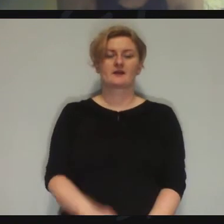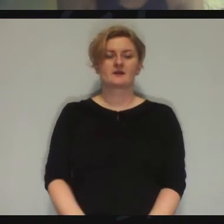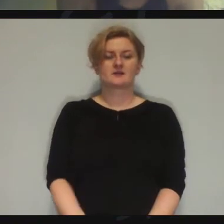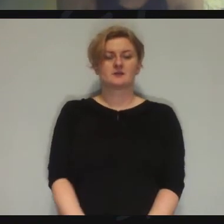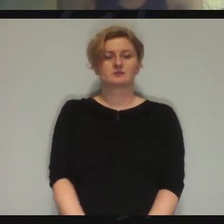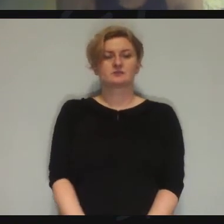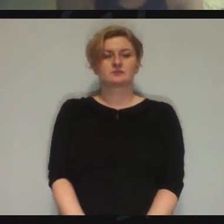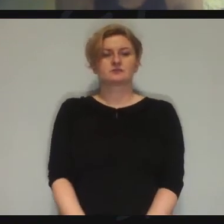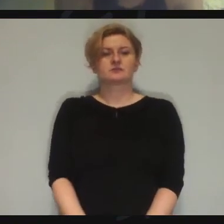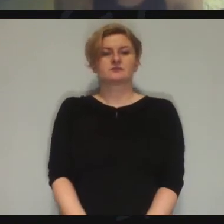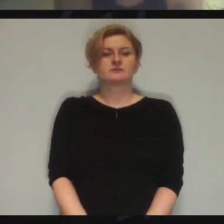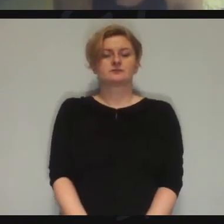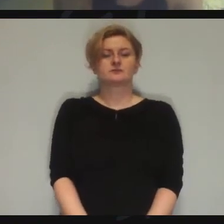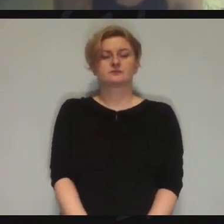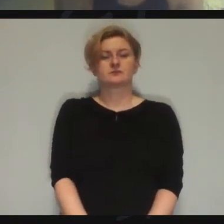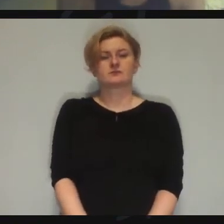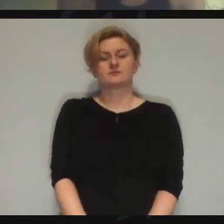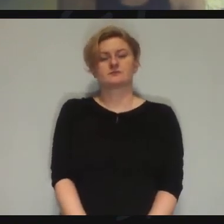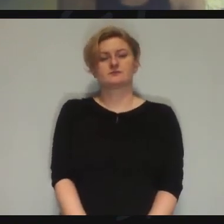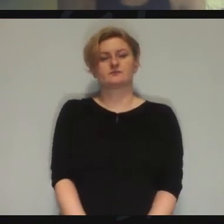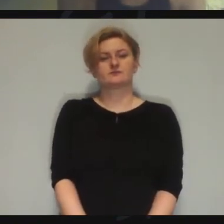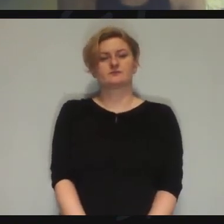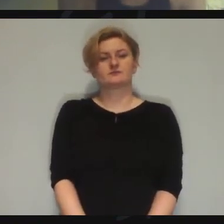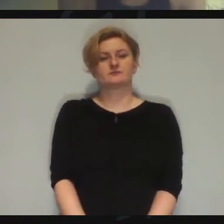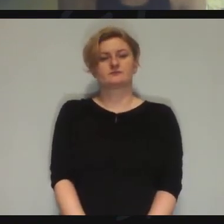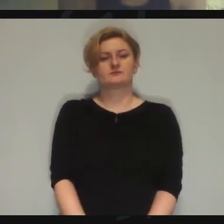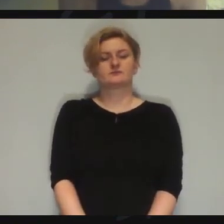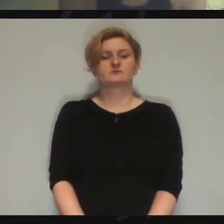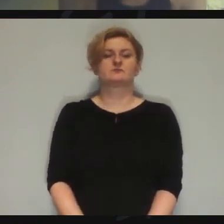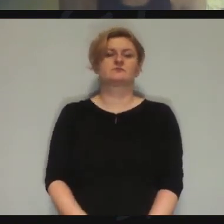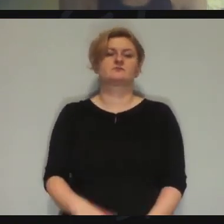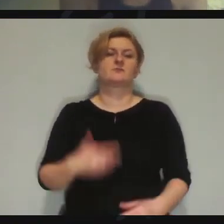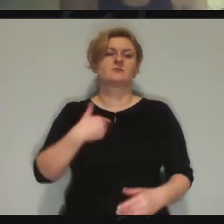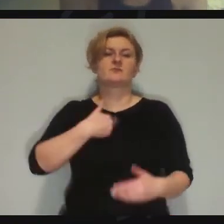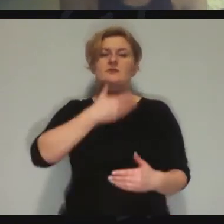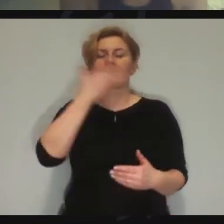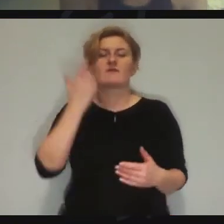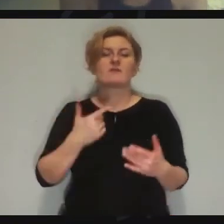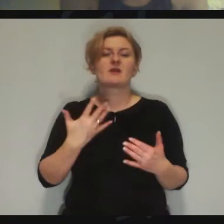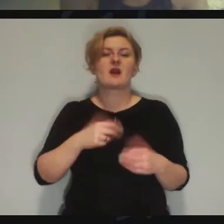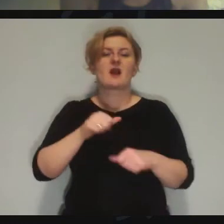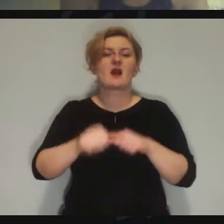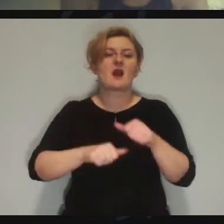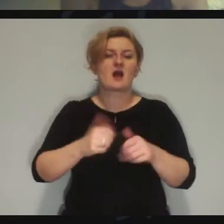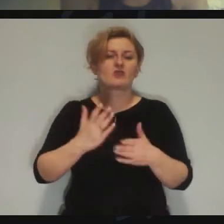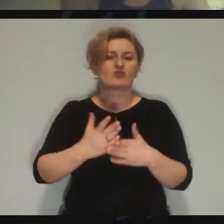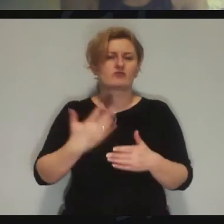Sama nie wiem ile lat temu, zrobiłam kurs z pedagogiki cyrku.